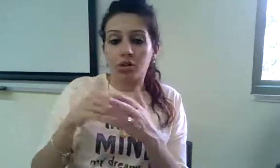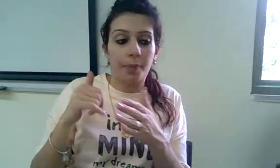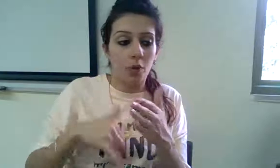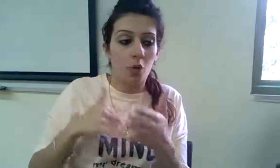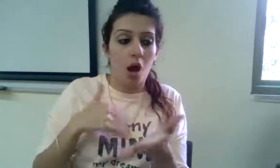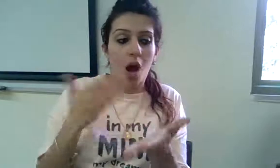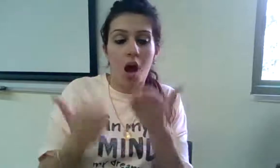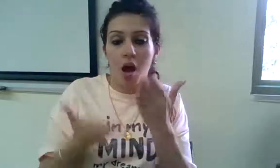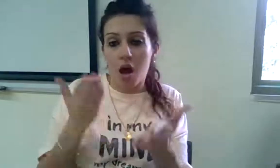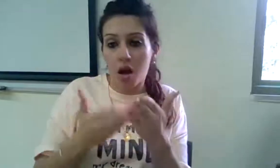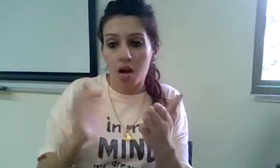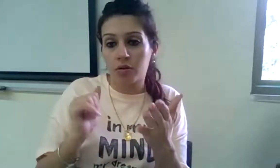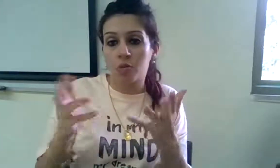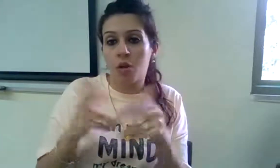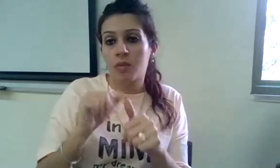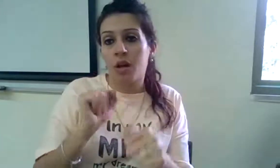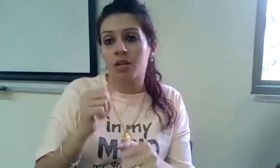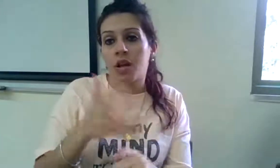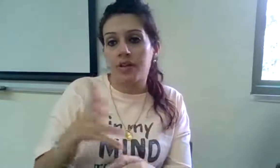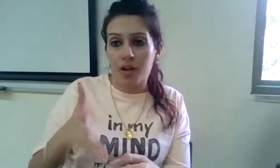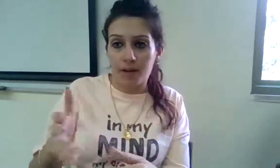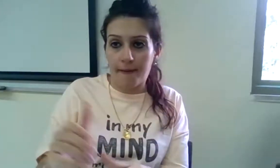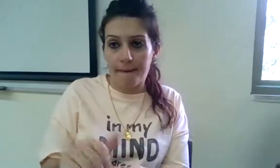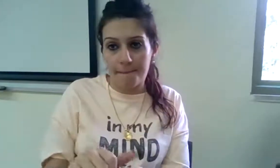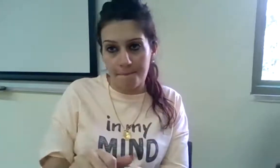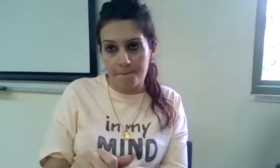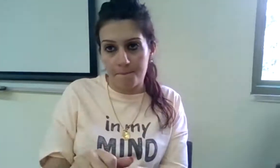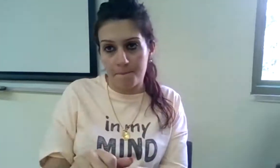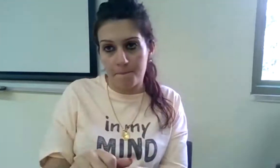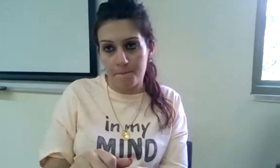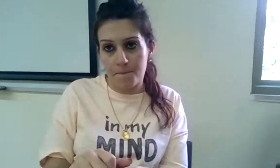أود أيضا أن اشكر عبير مراد من وزارة التربية والتعليم